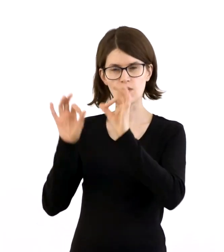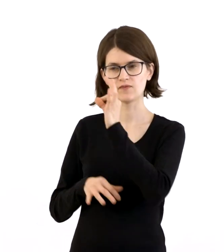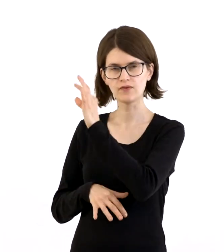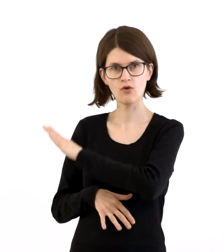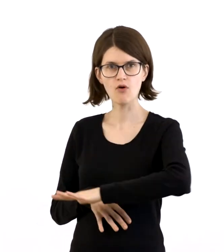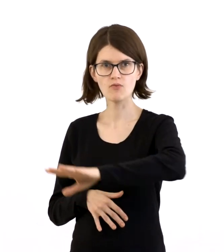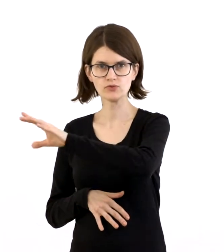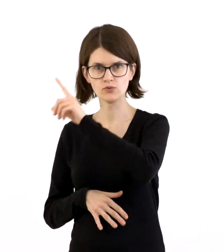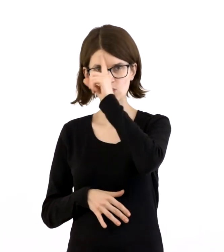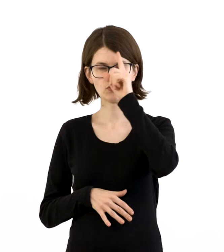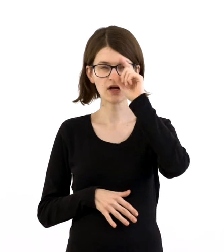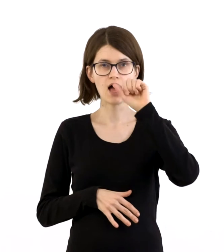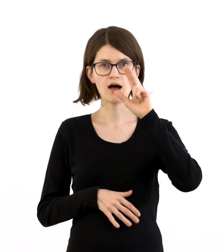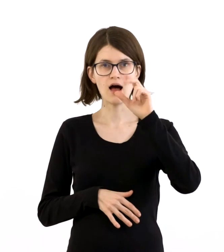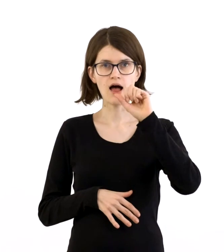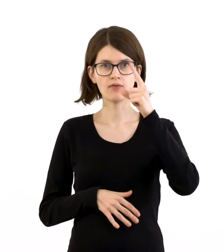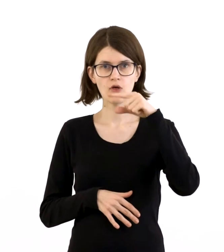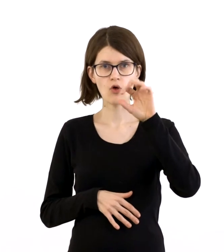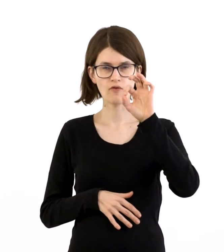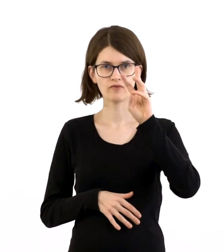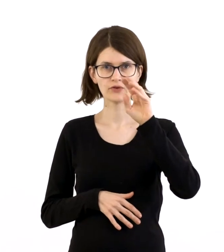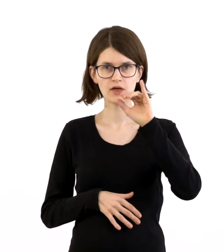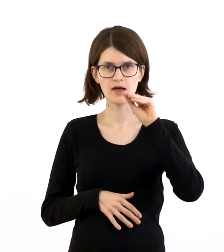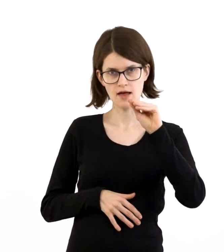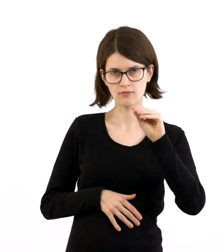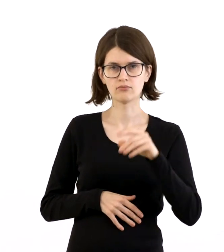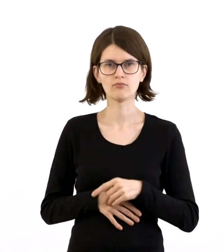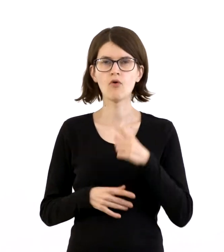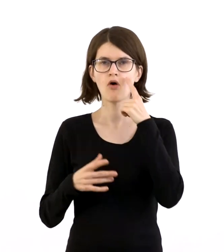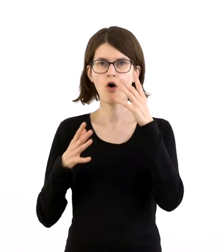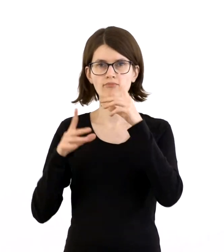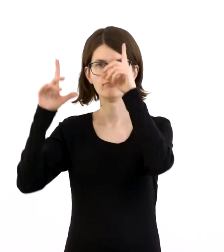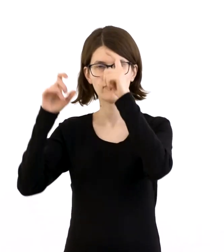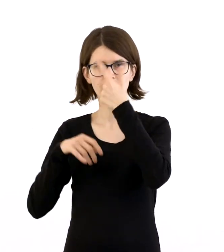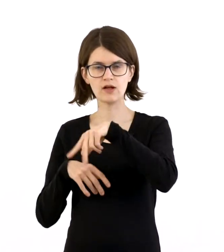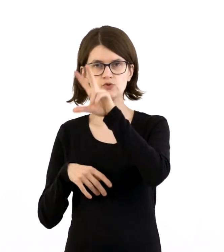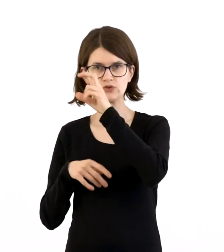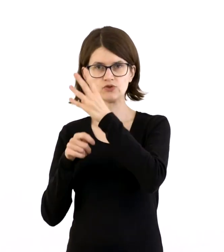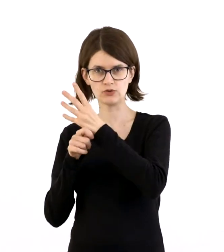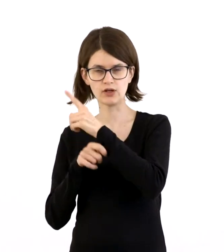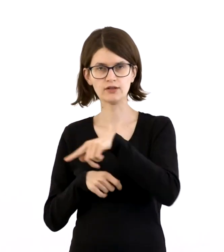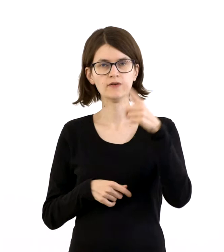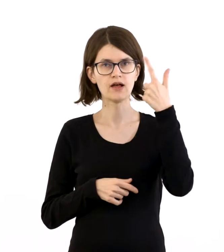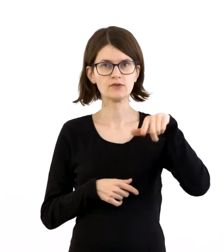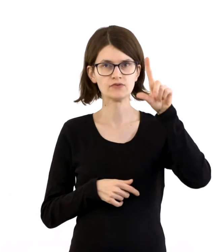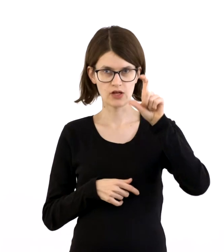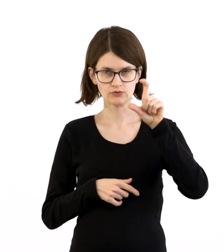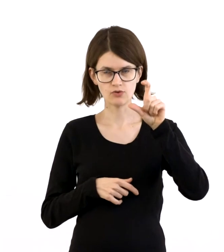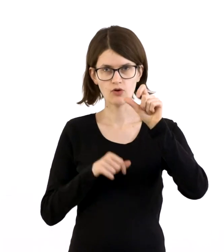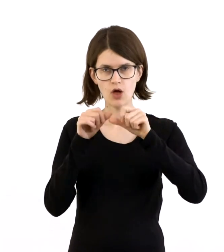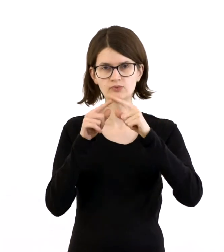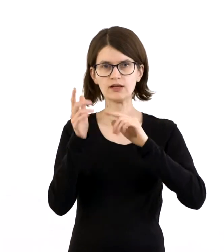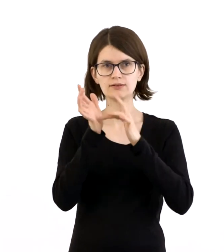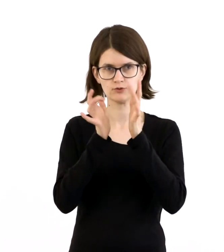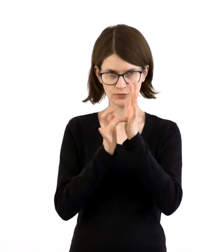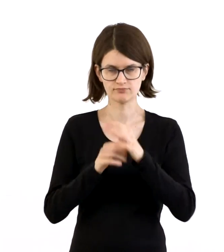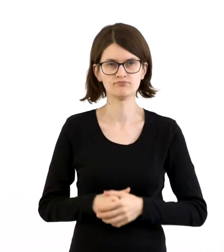Sztuka akadyjska (od ok. 2340 do 2200 r. p.n.e.)